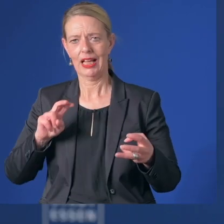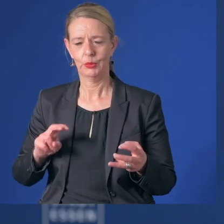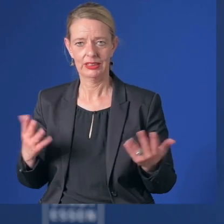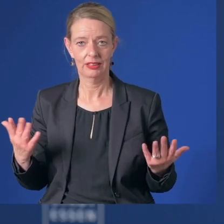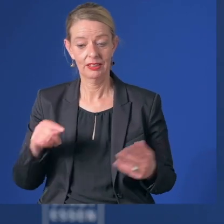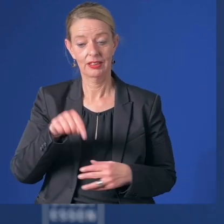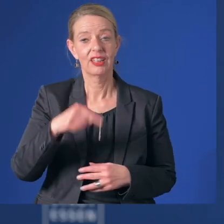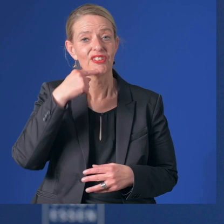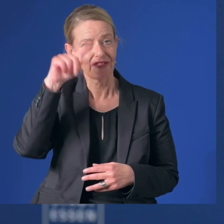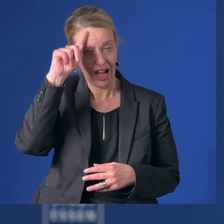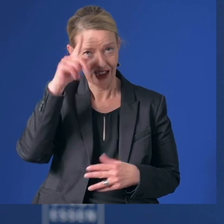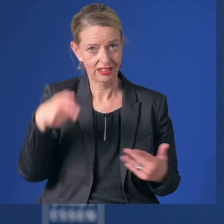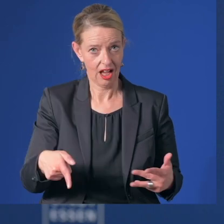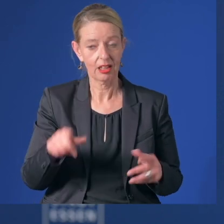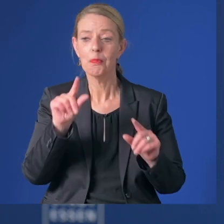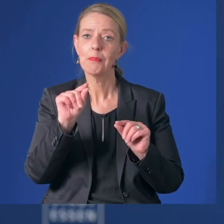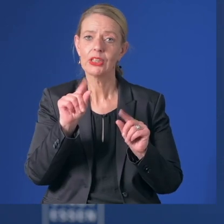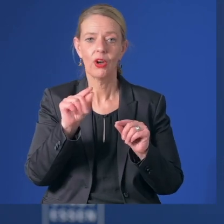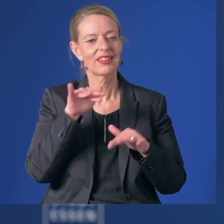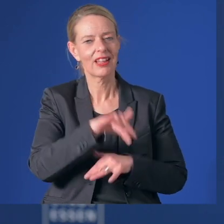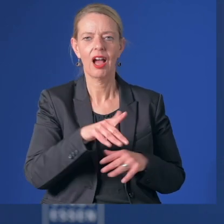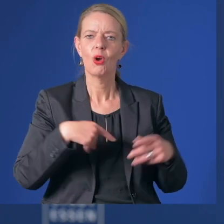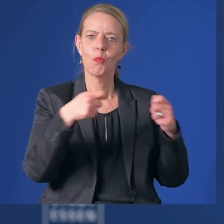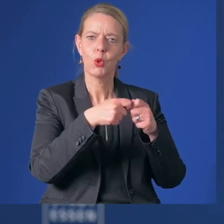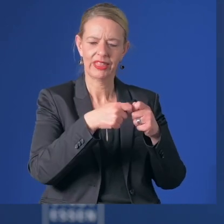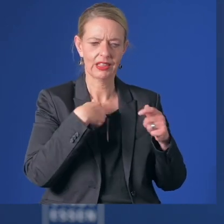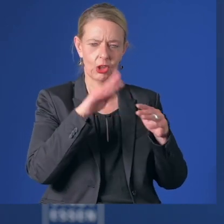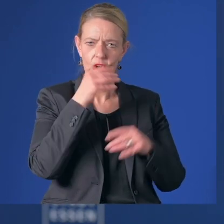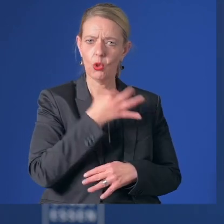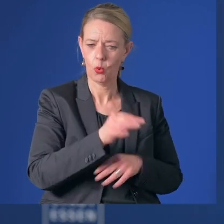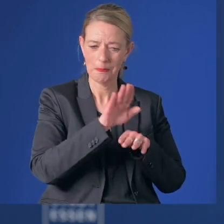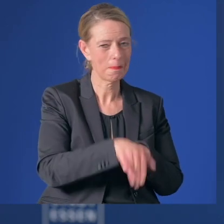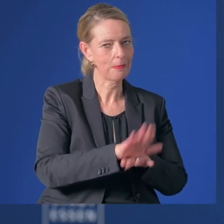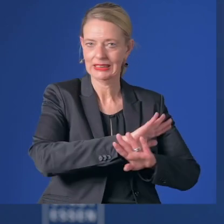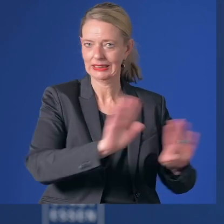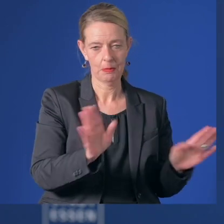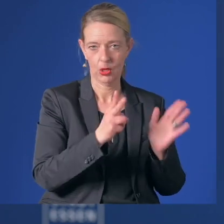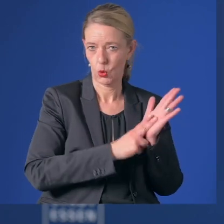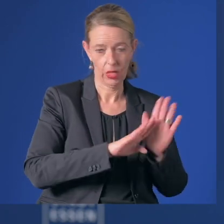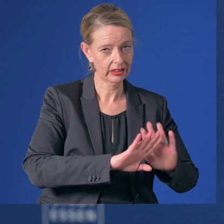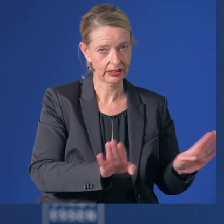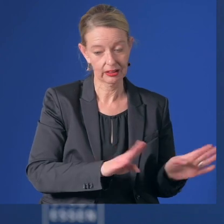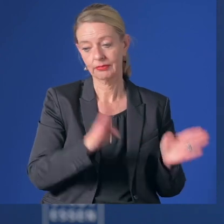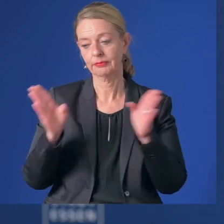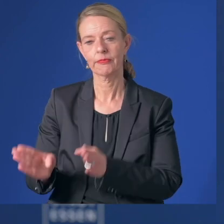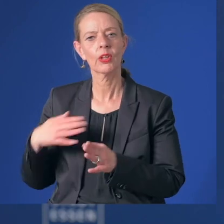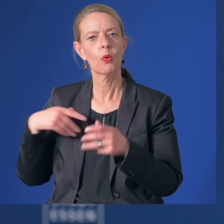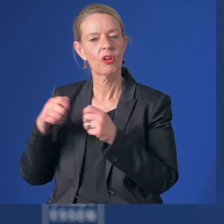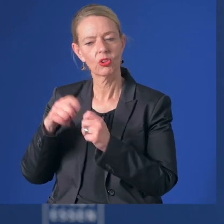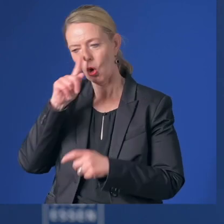gilt in Essen damit nicht mehr die bundesweite Corona-Notbremse, sondern die Corona-Schutzverordnung